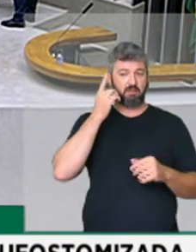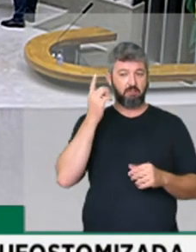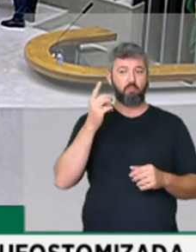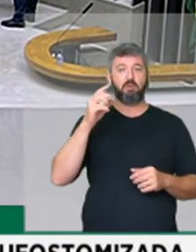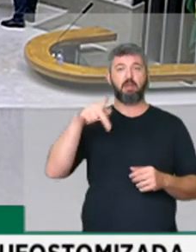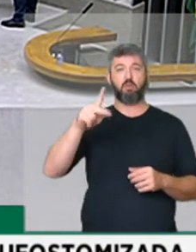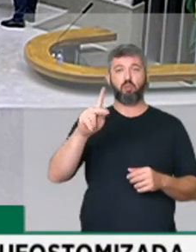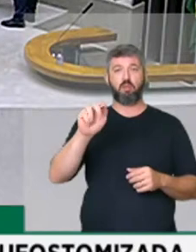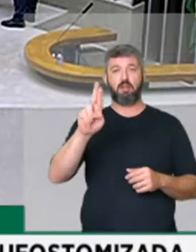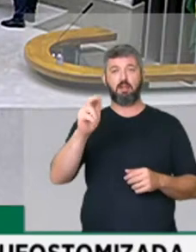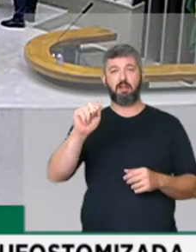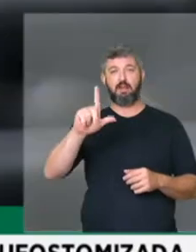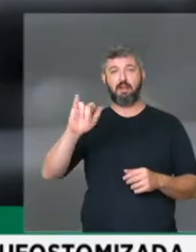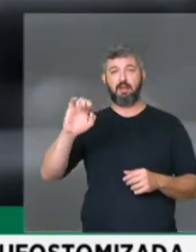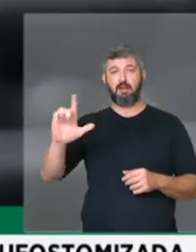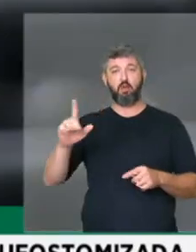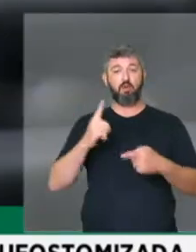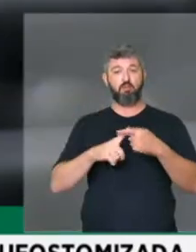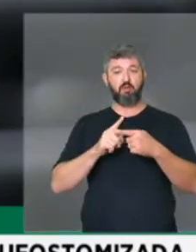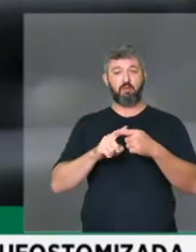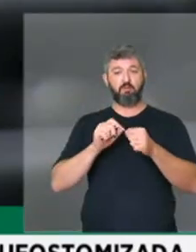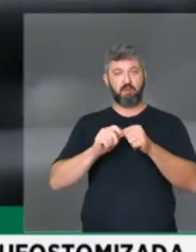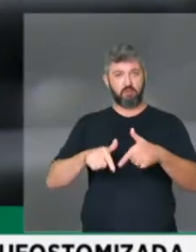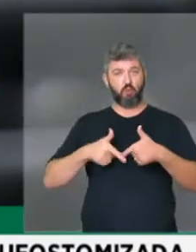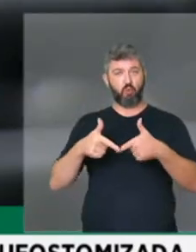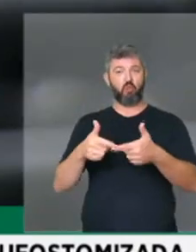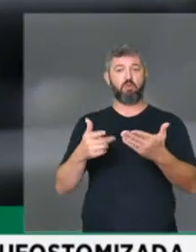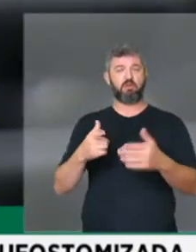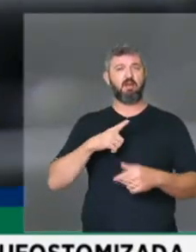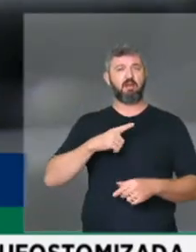OLHADA POR TODAS AS PESSOAS DA SOCIEDADE BRASILEIRA, DE FATO É UMA SITUAÇÃO BASTANTE